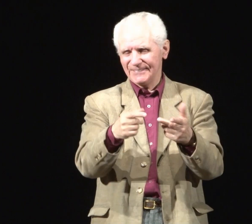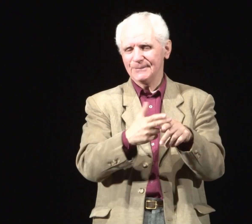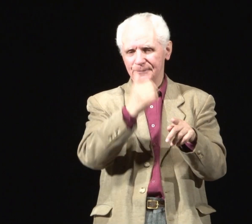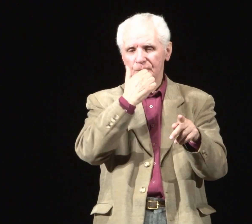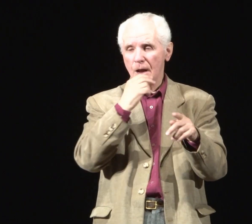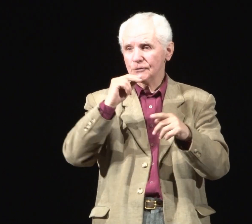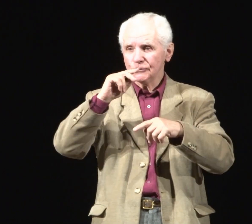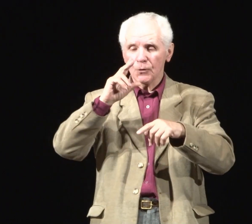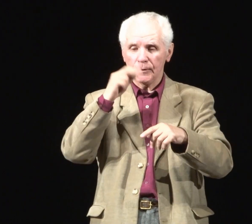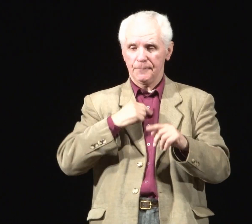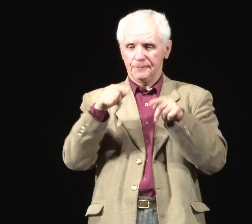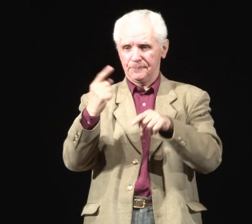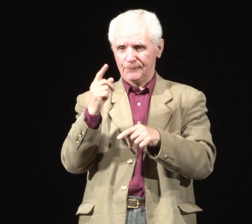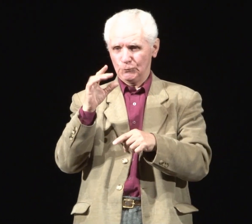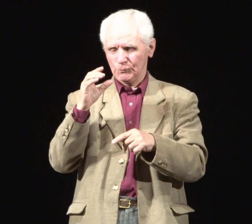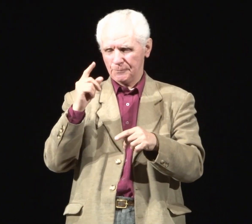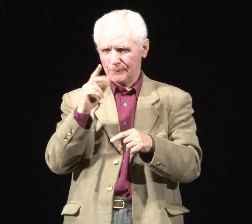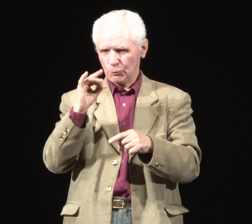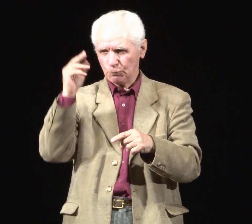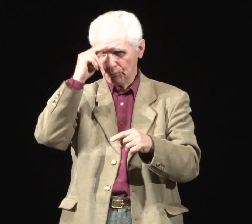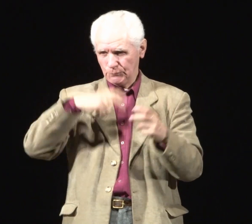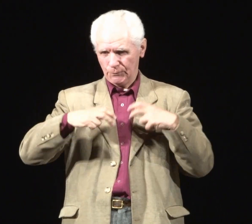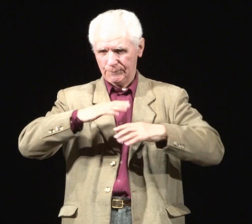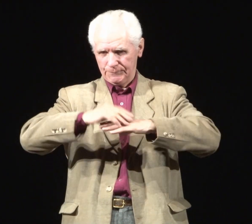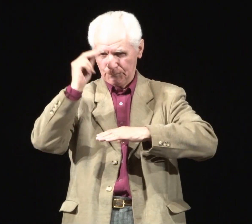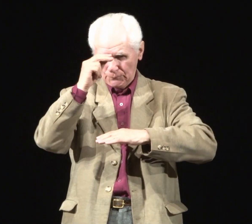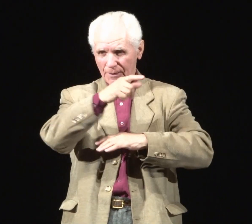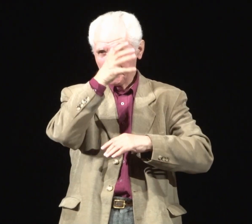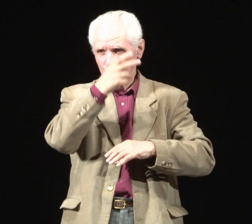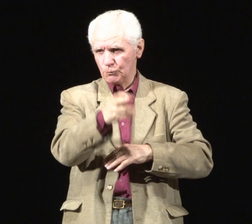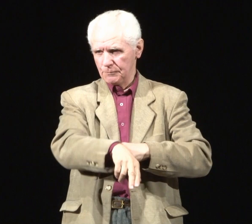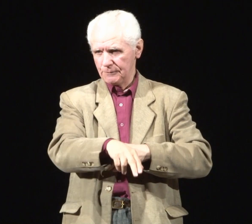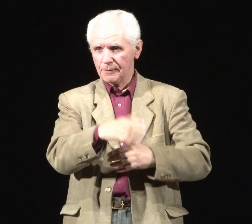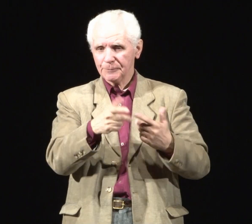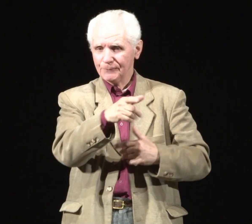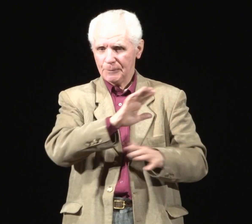Когда я поступил на 1 курс, этот профессор умер. Возможно, если бы я чуть опоздал, моя судьба сложилась бы иначе